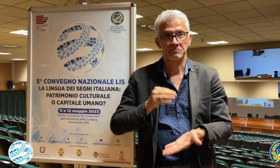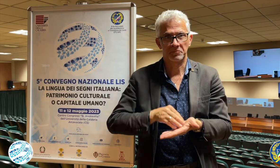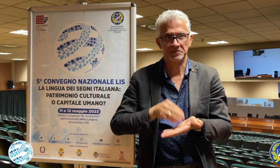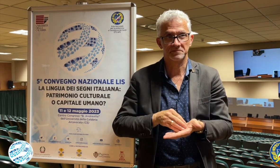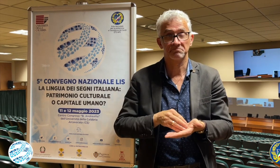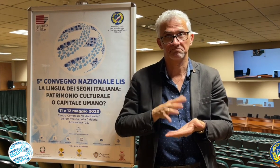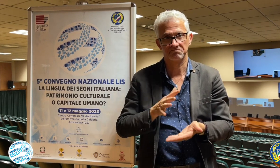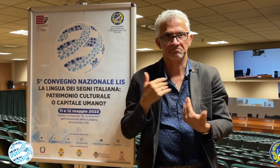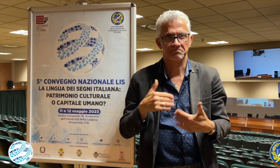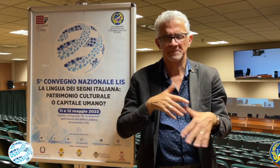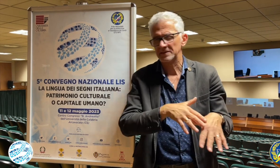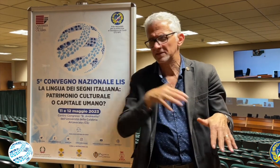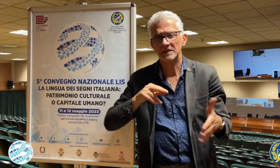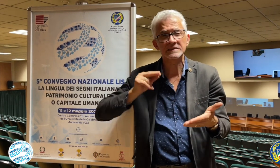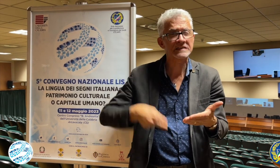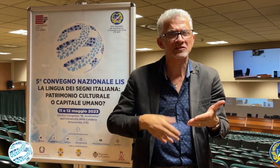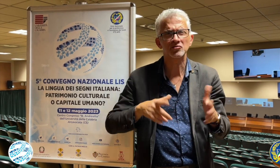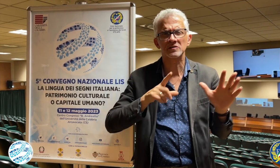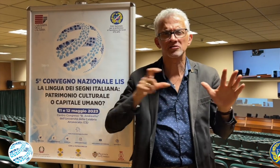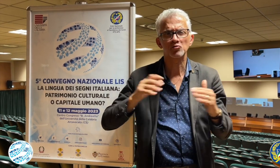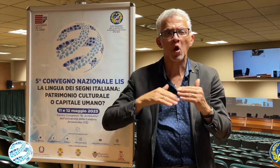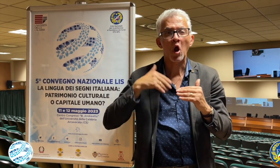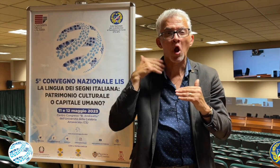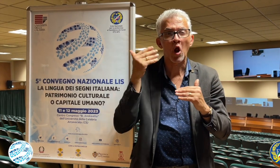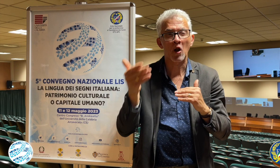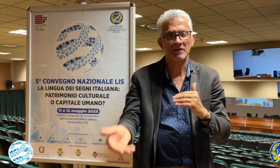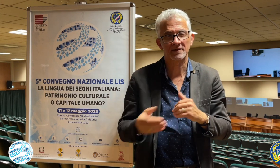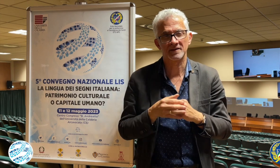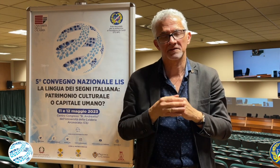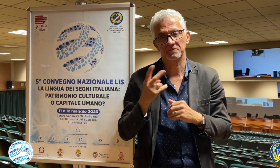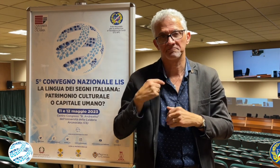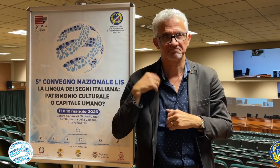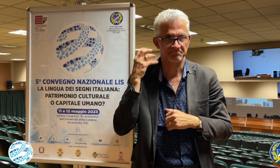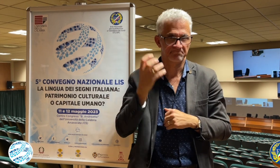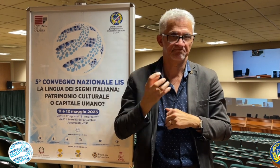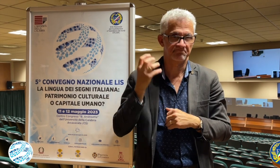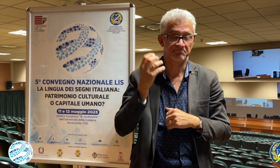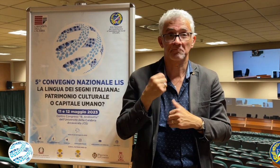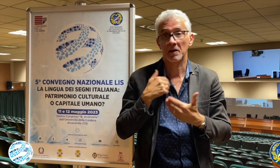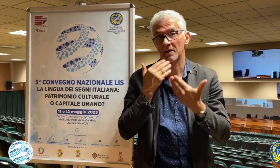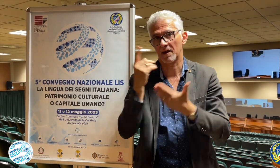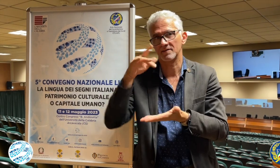Si contano oltre settecento partecipanti. Questo è motivo di grande orgoglio!